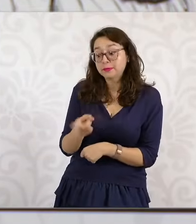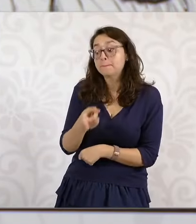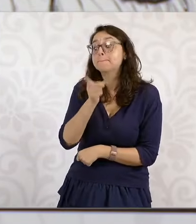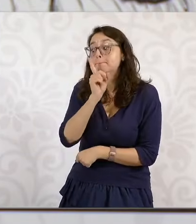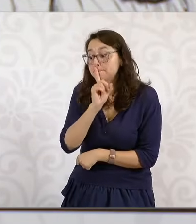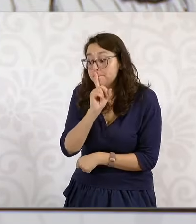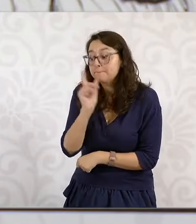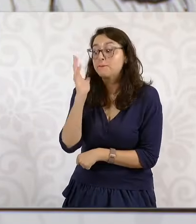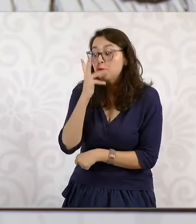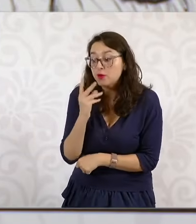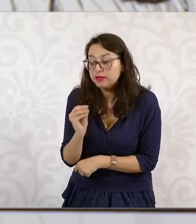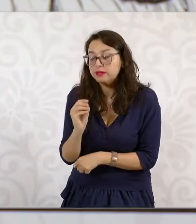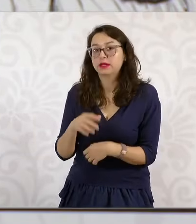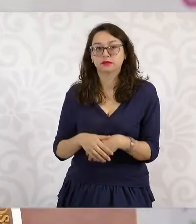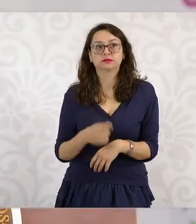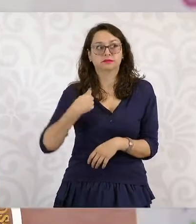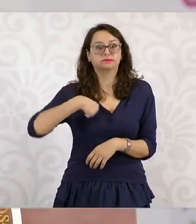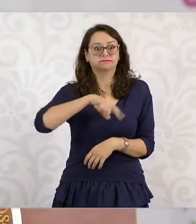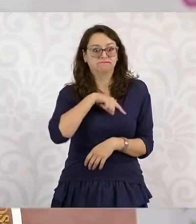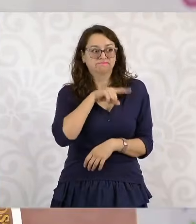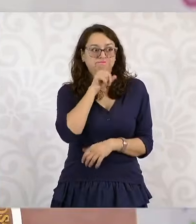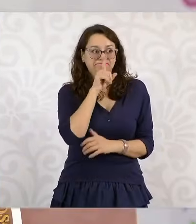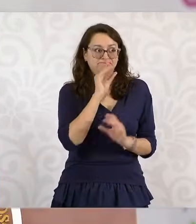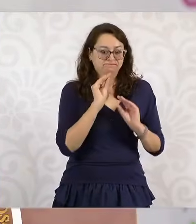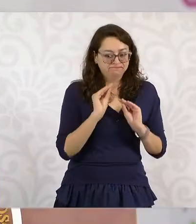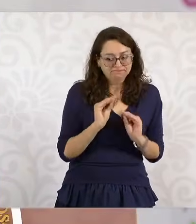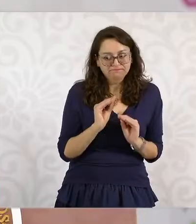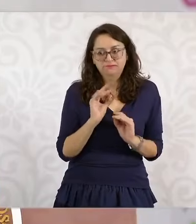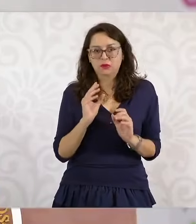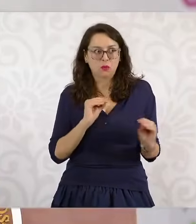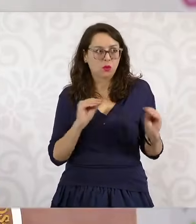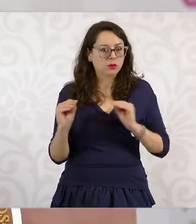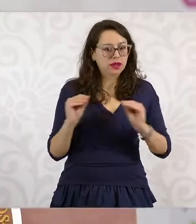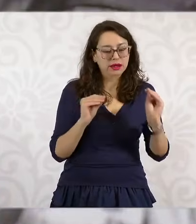Así funcionábamos nosotros cuando llegamos, ¿no? O sea, no hagamos solas, no no no este tratemos